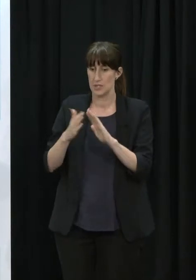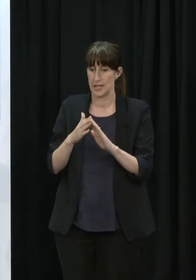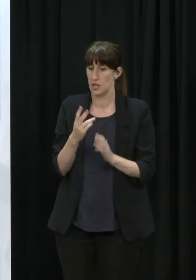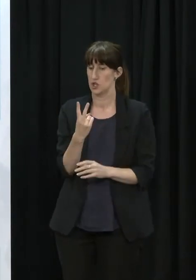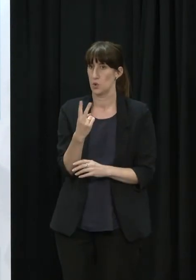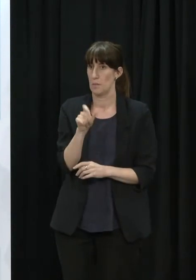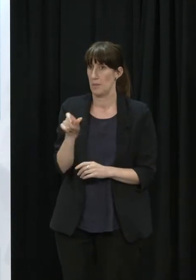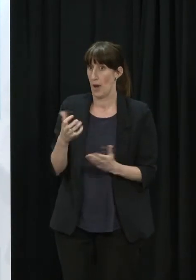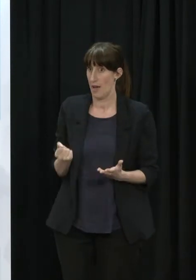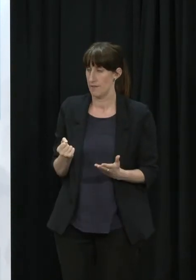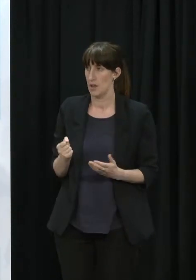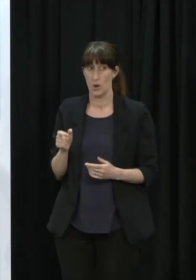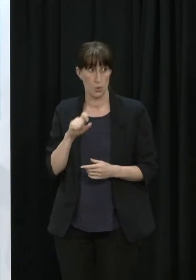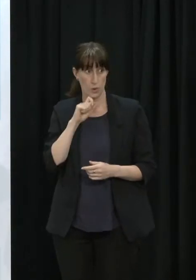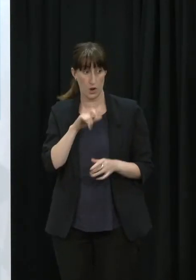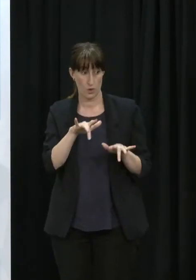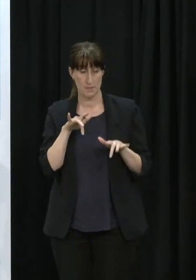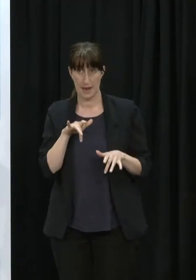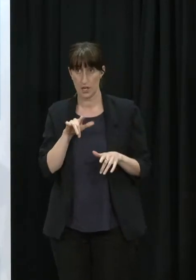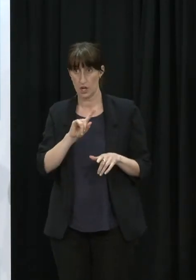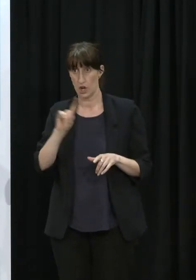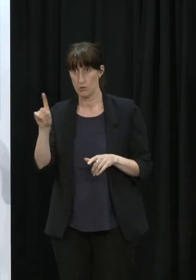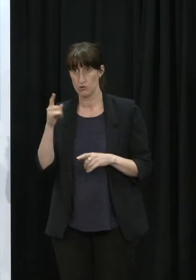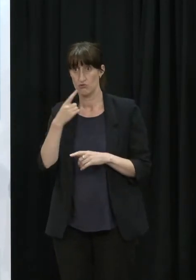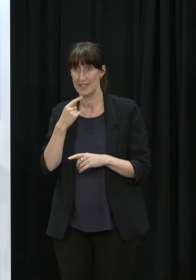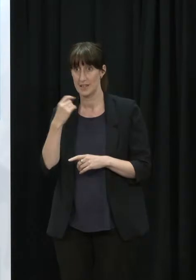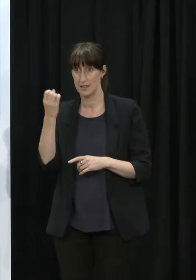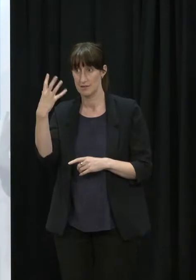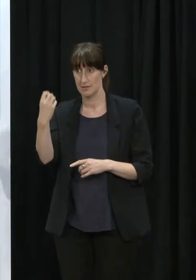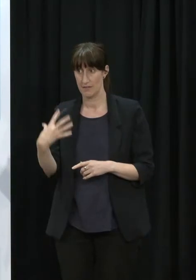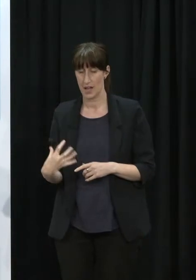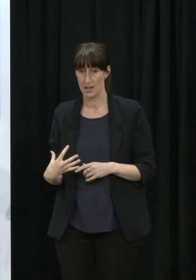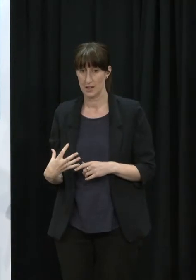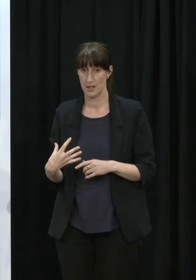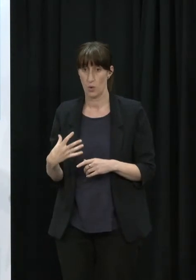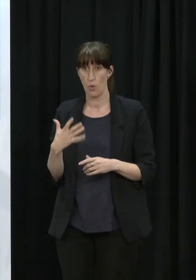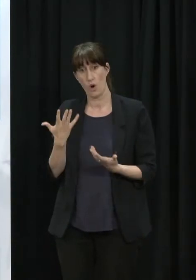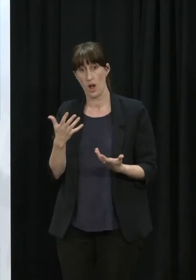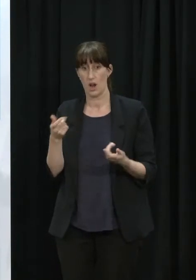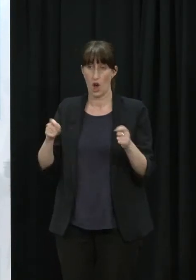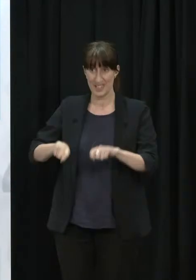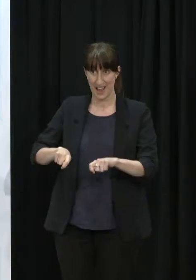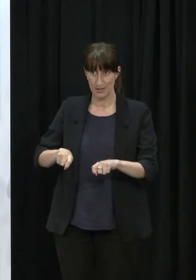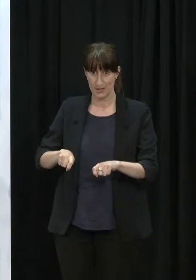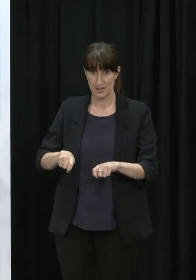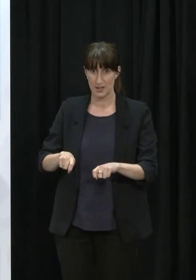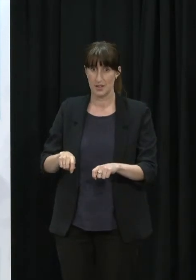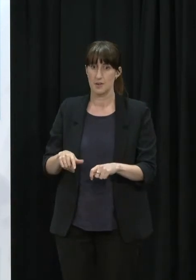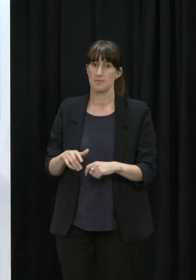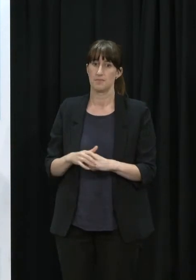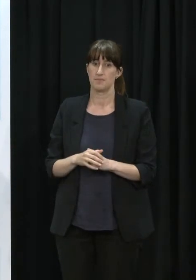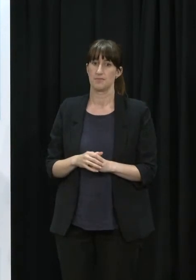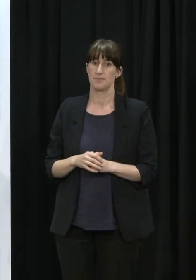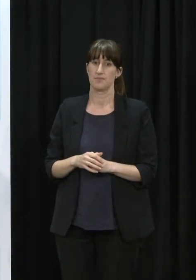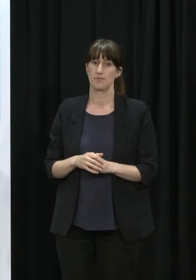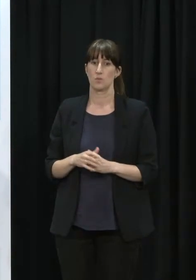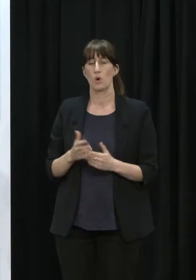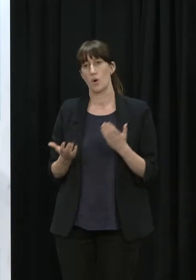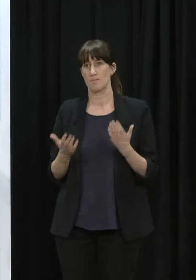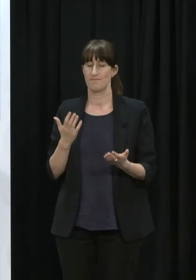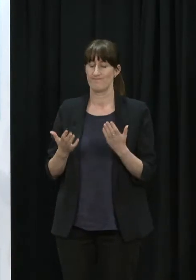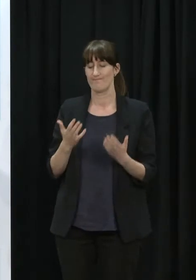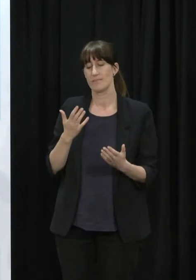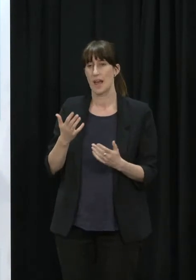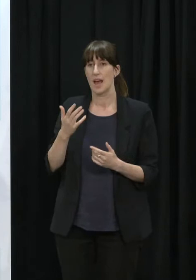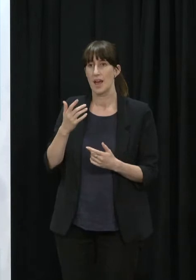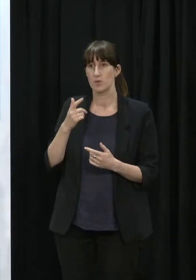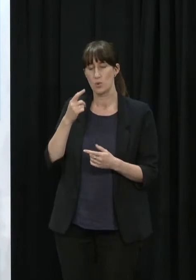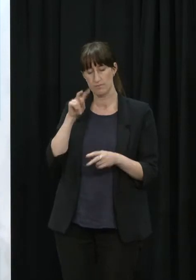koe mo apopo?